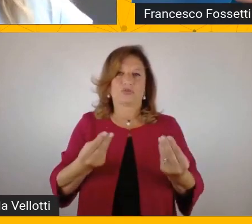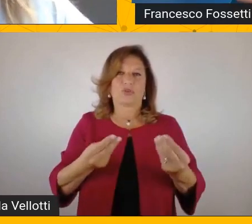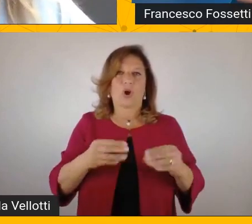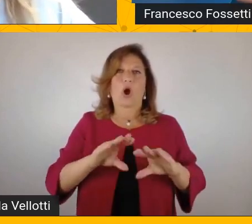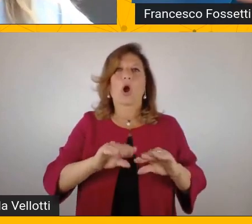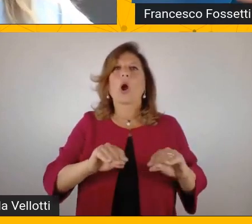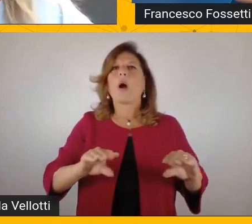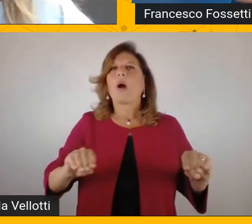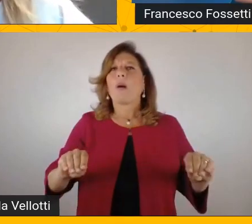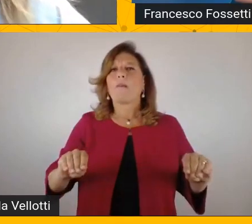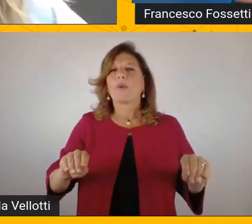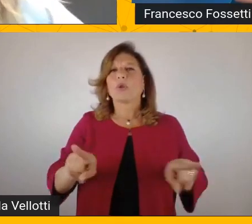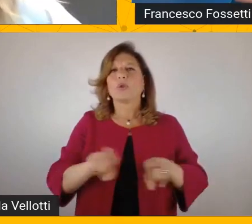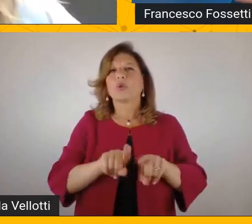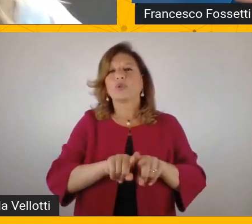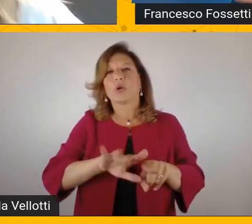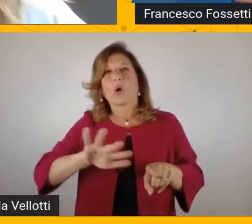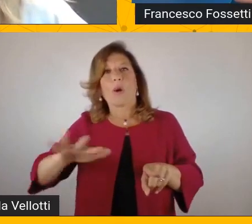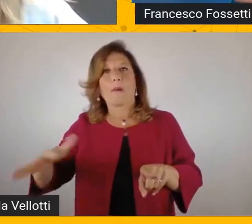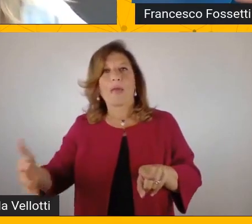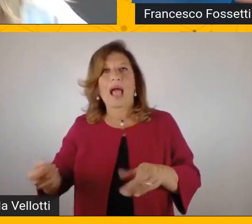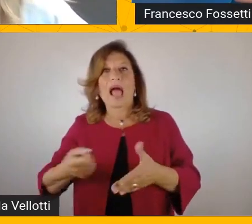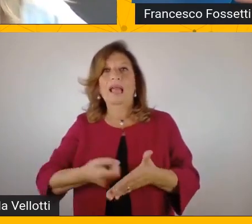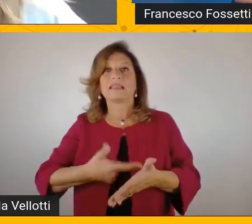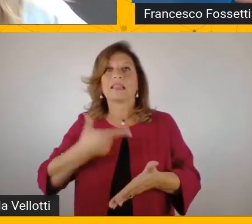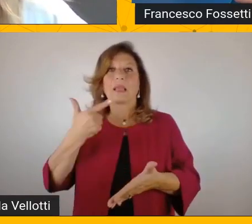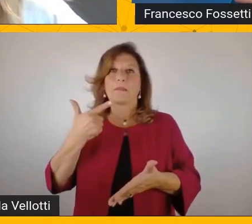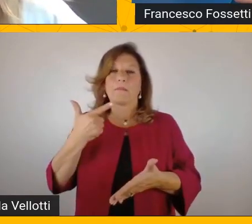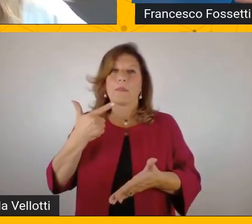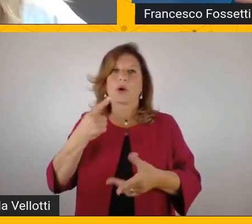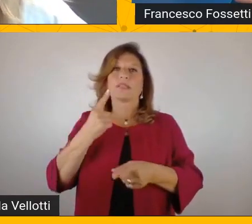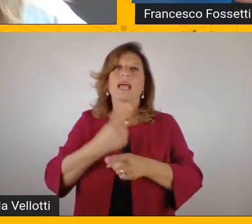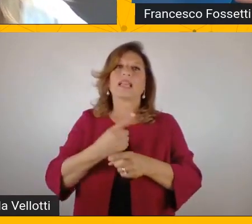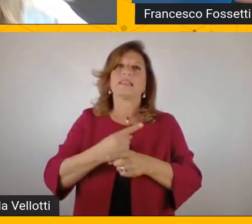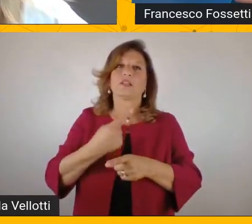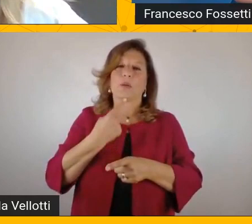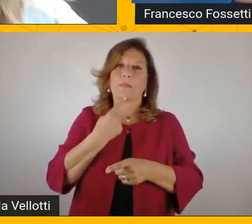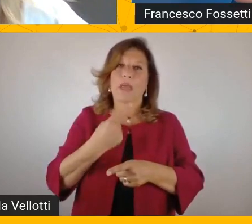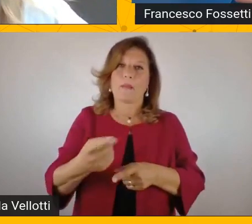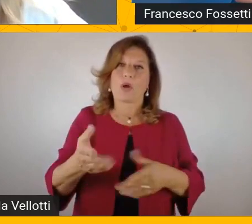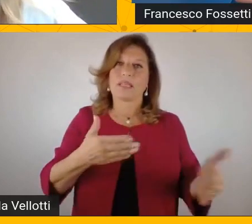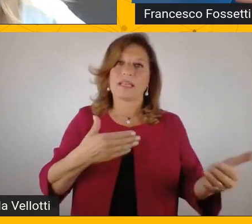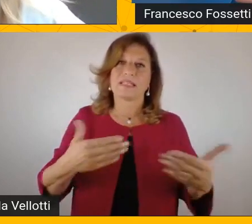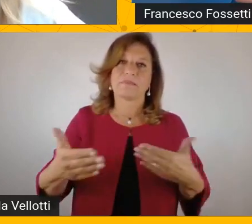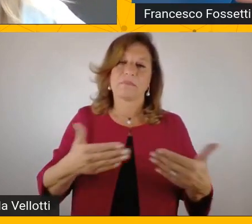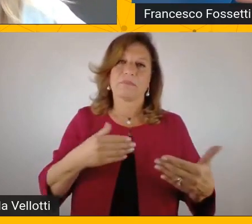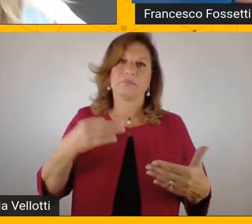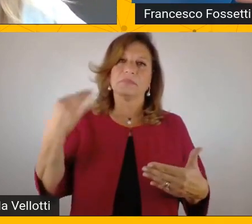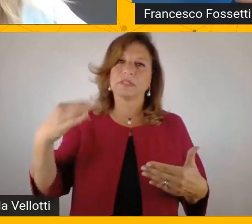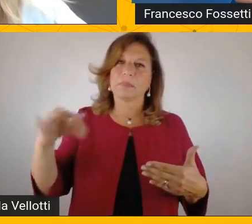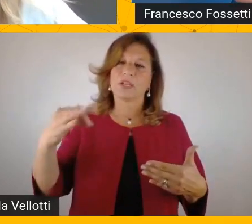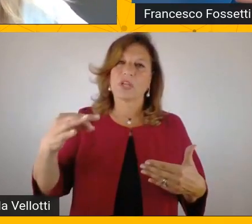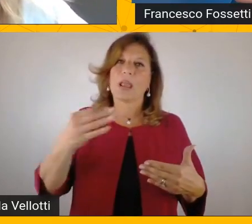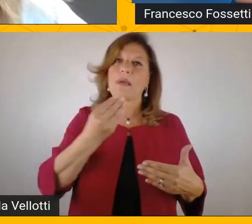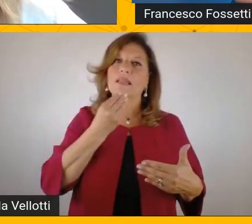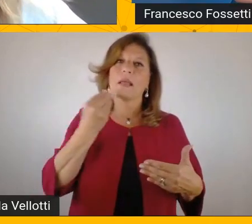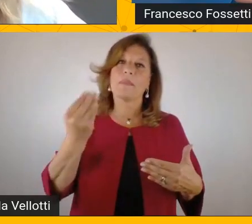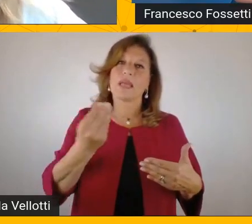che sono dei prodotti come tutti gli altri, la cosa importante ed ecco perché vi segnaliamo soprattutto per il